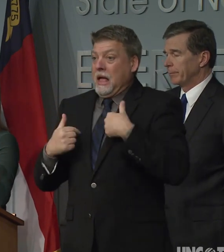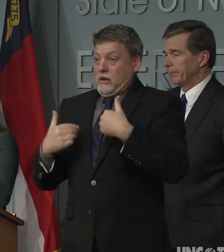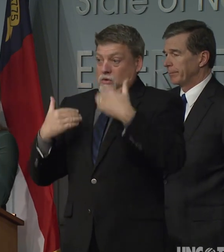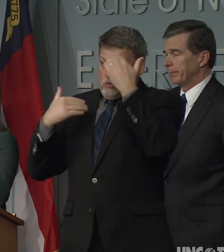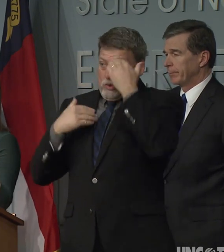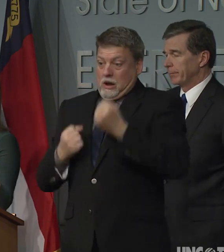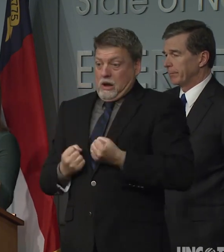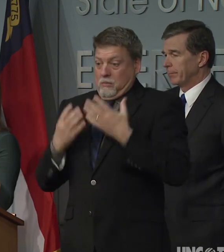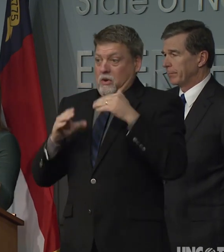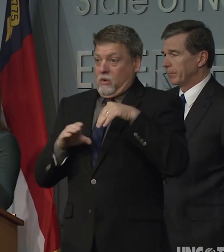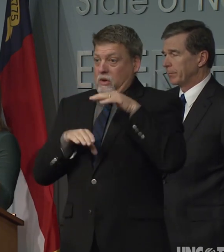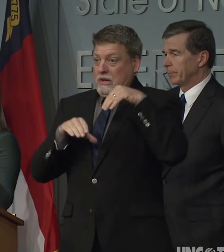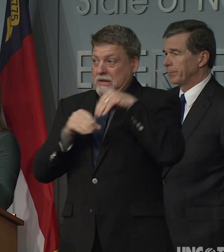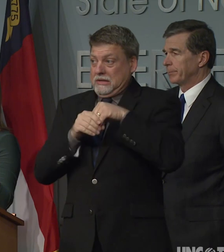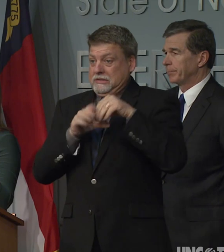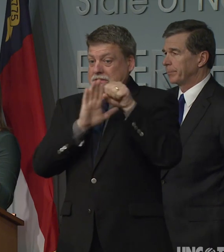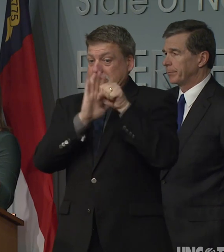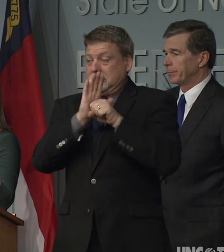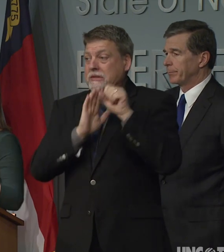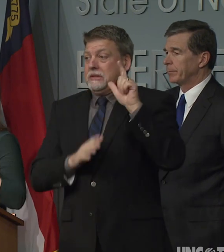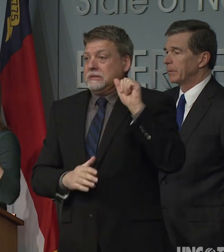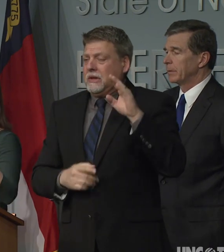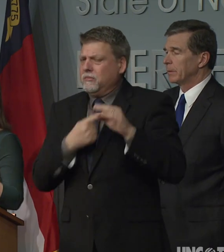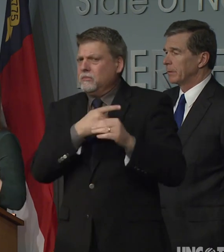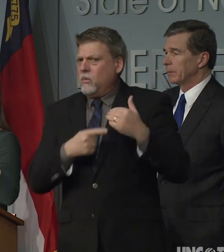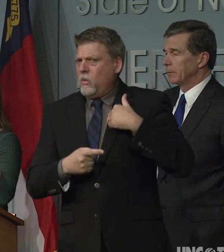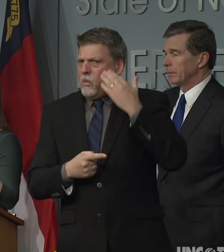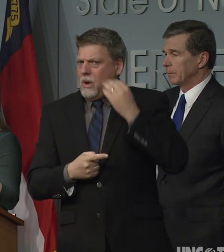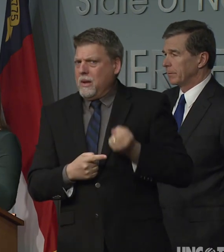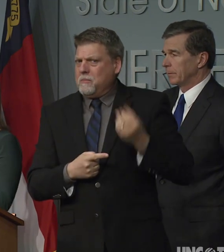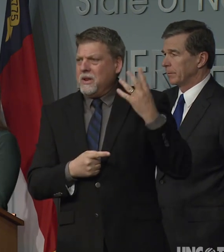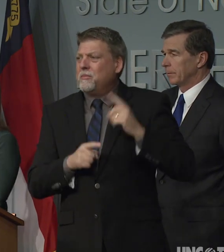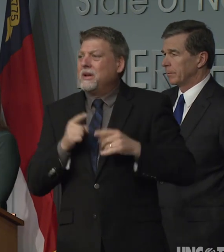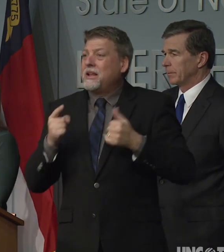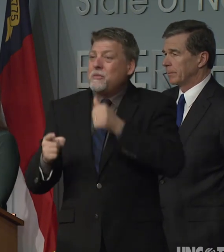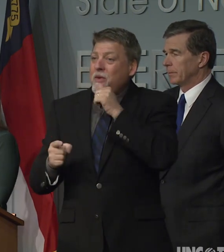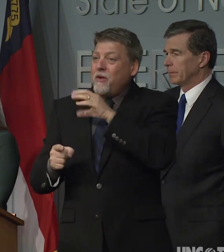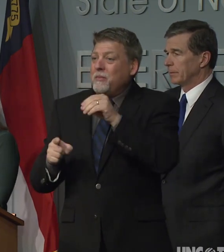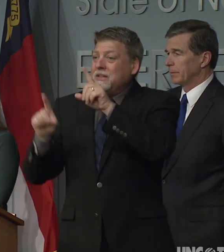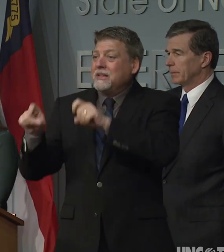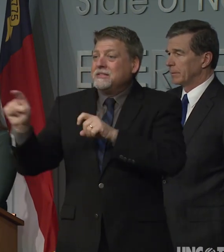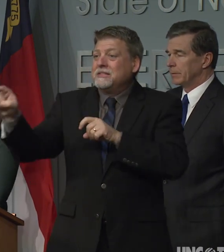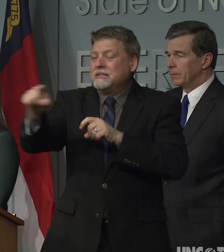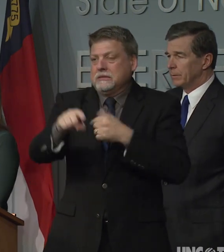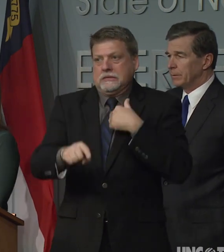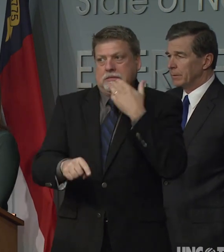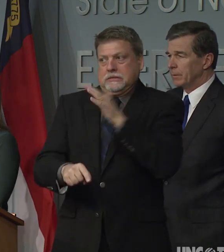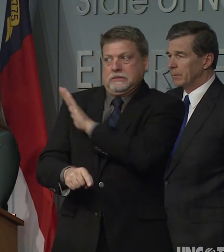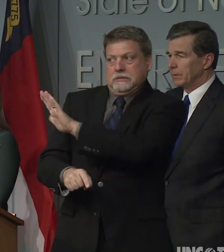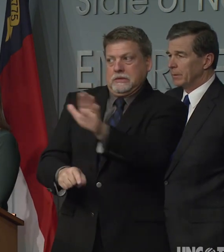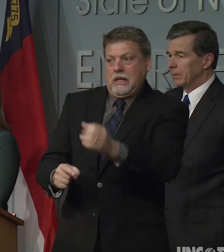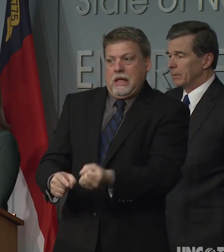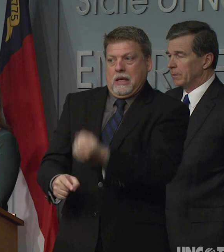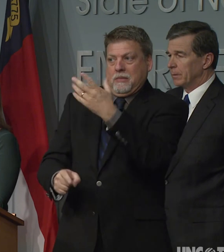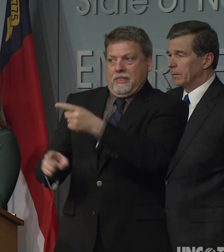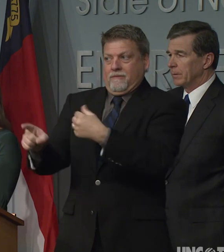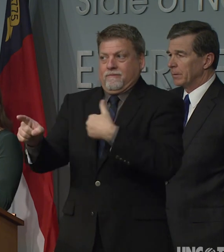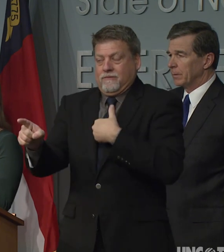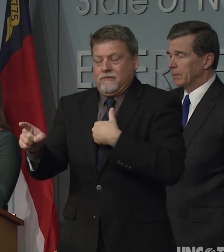tenemos en el laboratorio estatal de más y más a laboratorios estén haciendo pruebas. Nosotros, pues vamos a